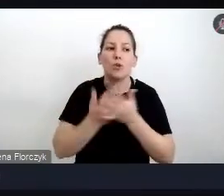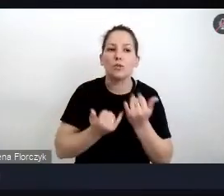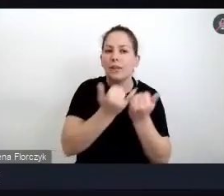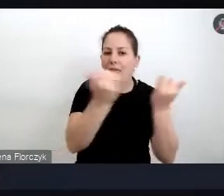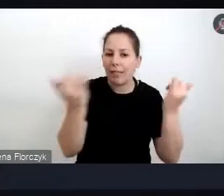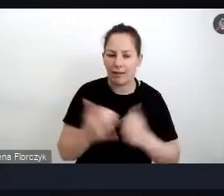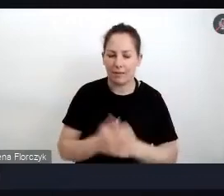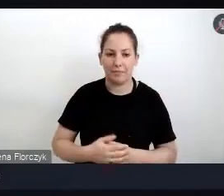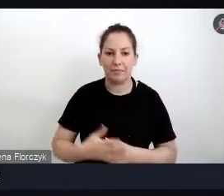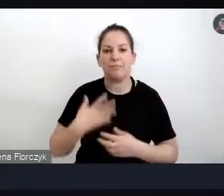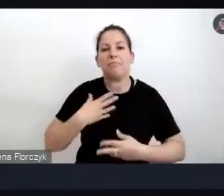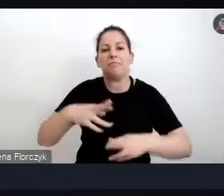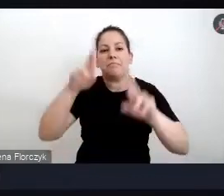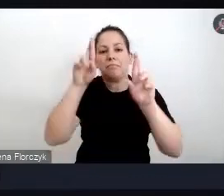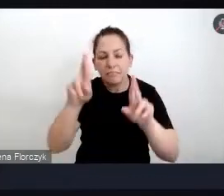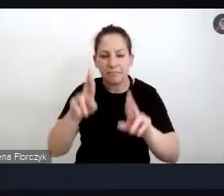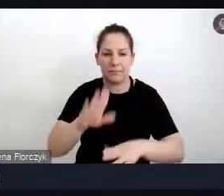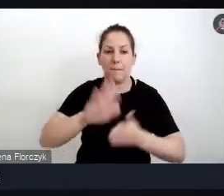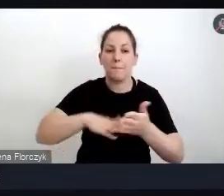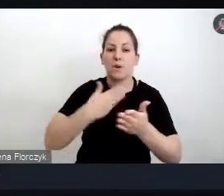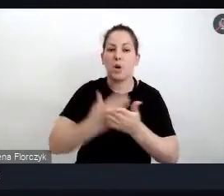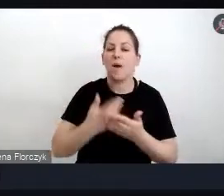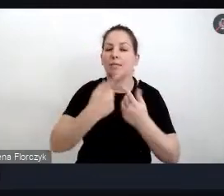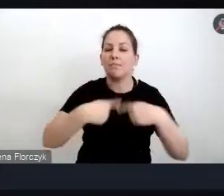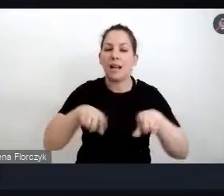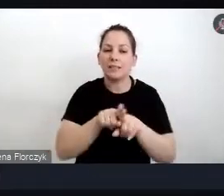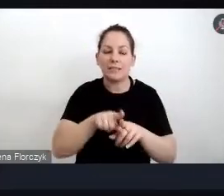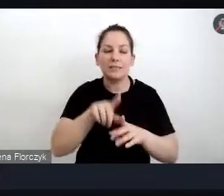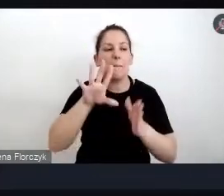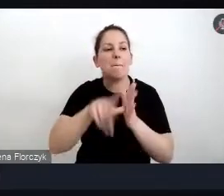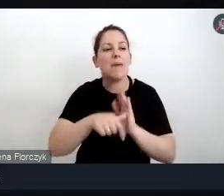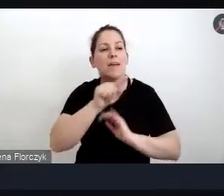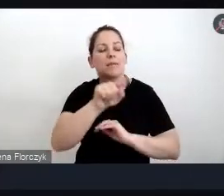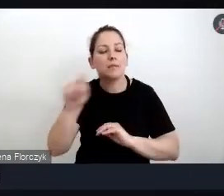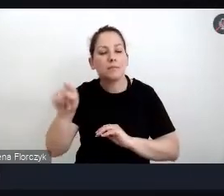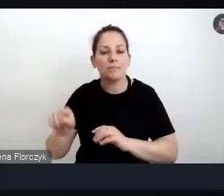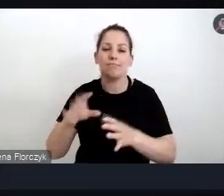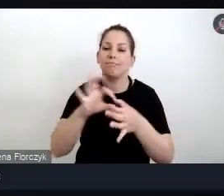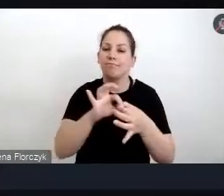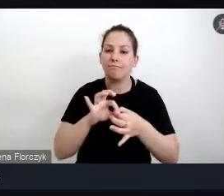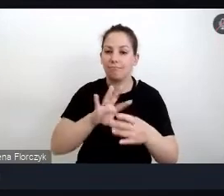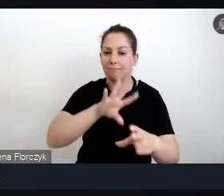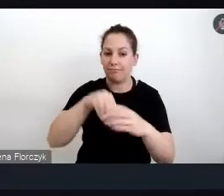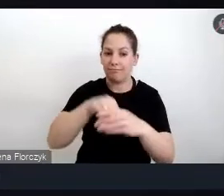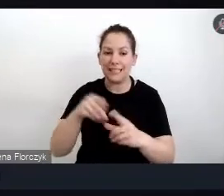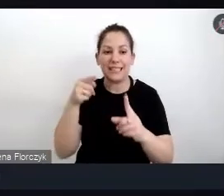Mam nadzieję, że przykłady realizacji projektów miejskich związanych z wdrażaniem celów zrównoważonego rozwoju